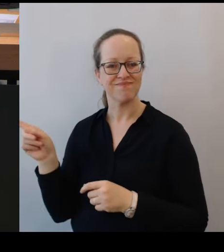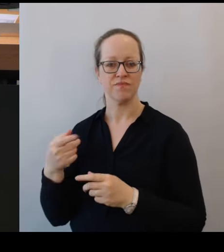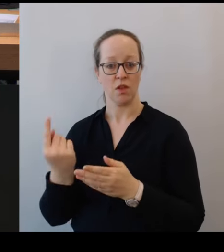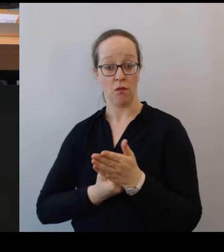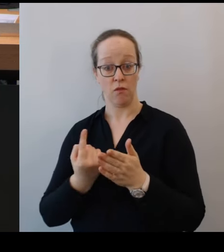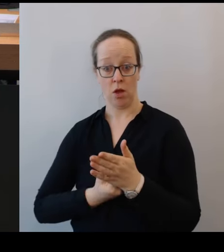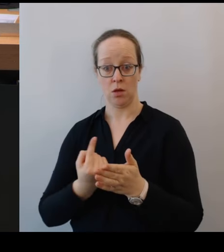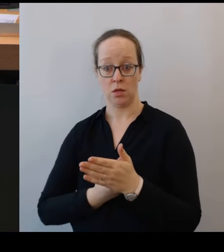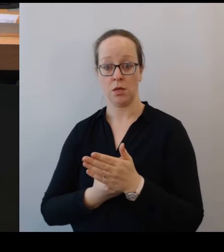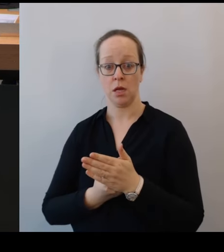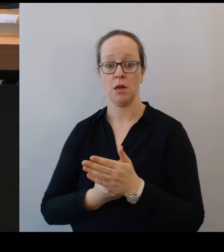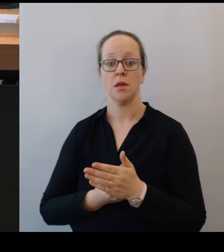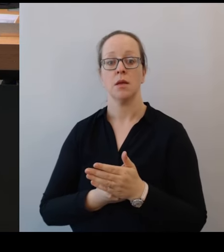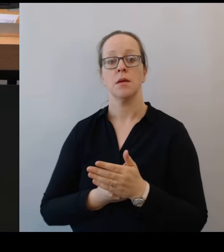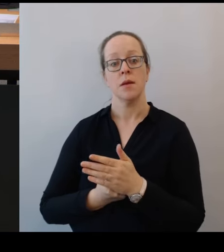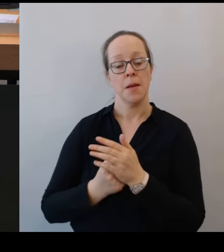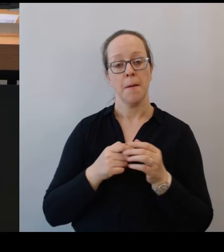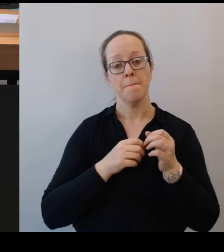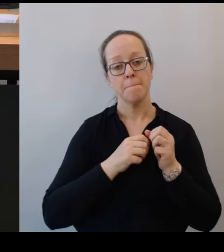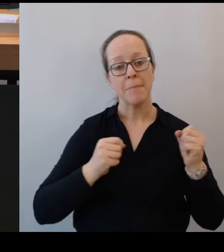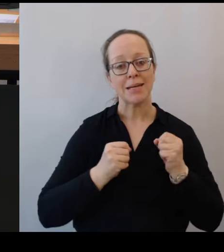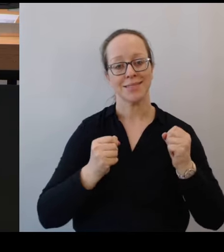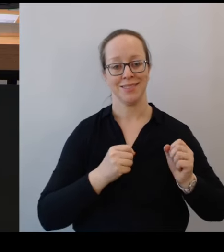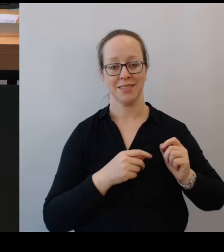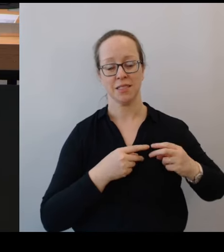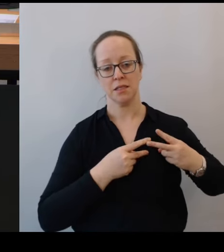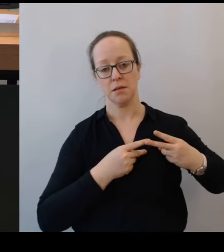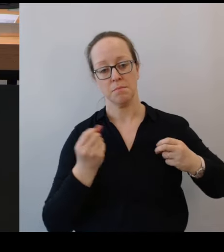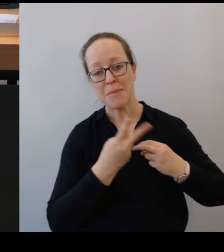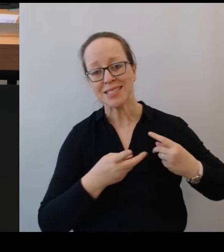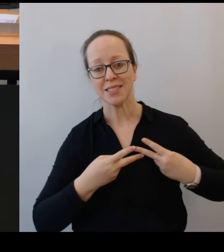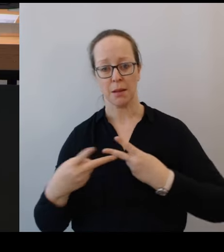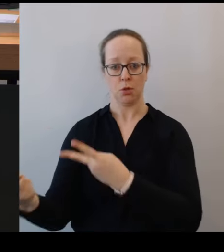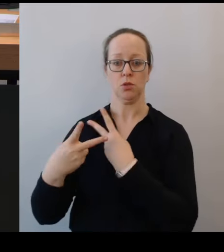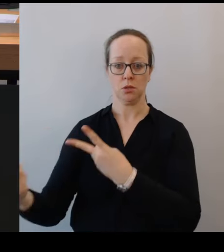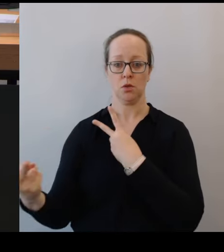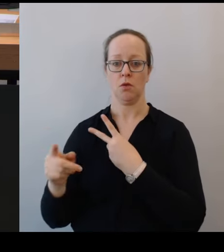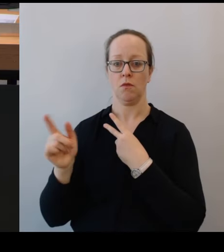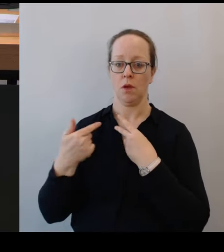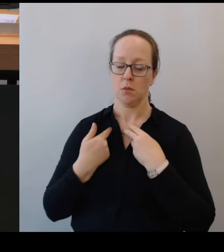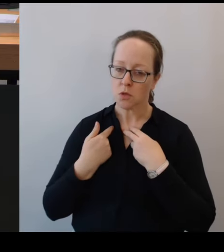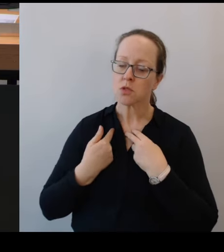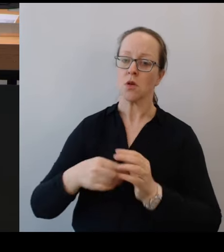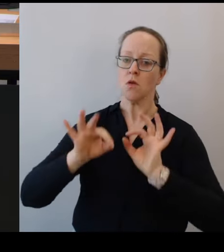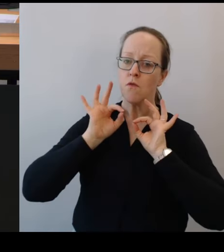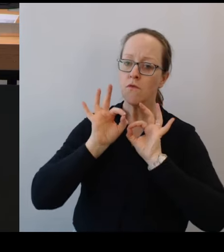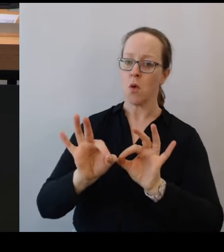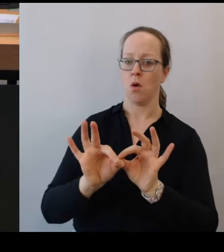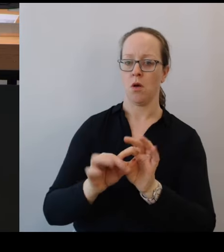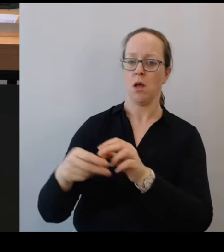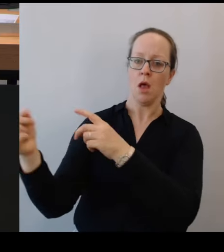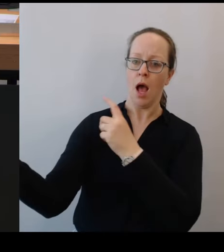eine postmigrantische Gesellschaft. Denn die beste Prävention gegen Rechts, das ist diese gute Politik.